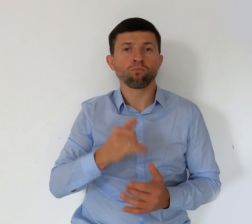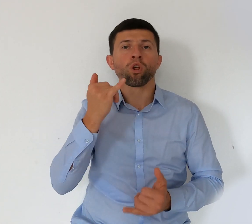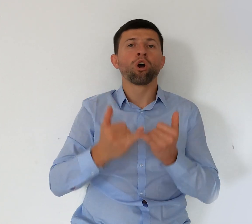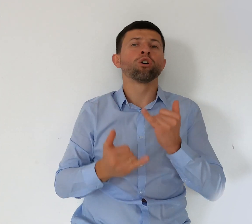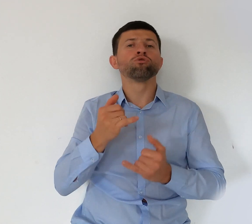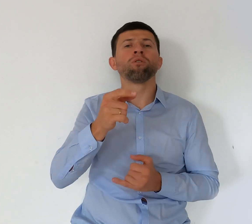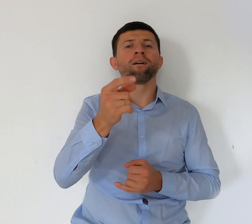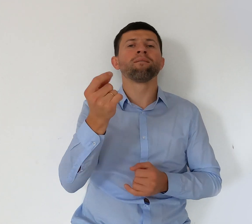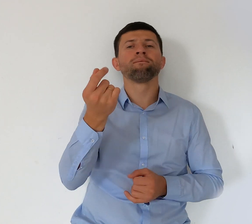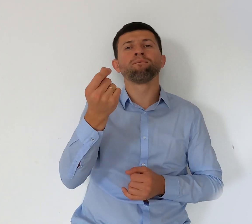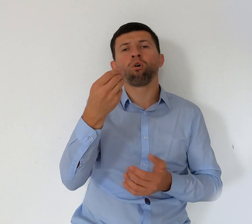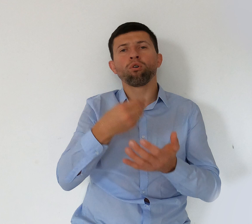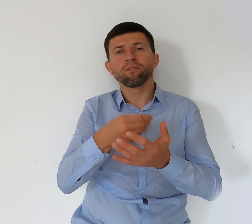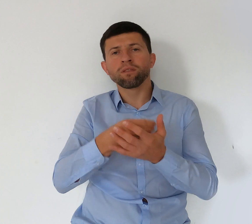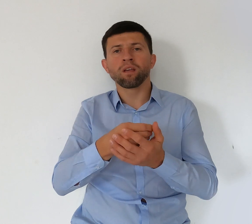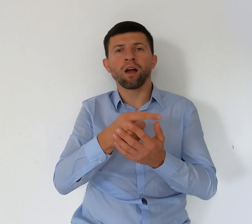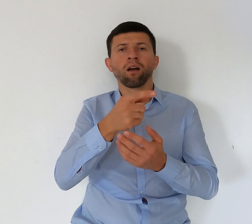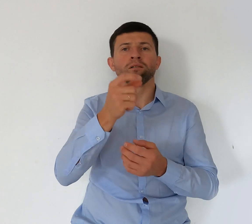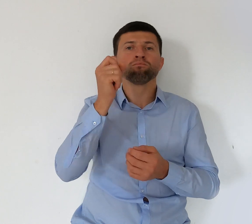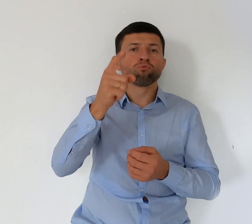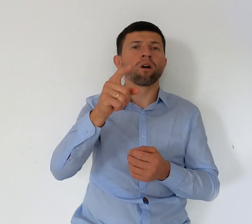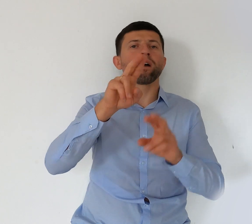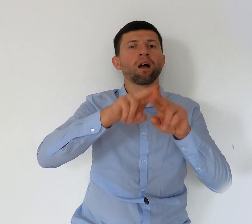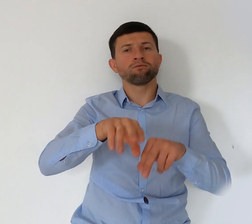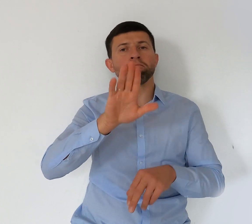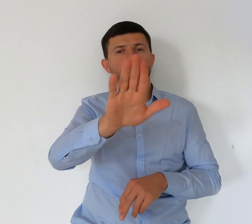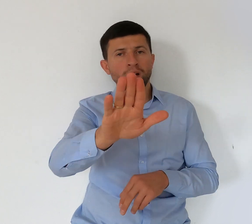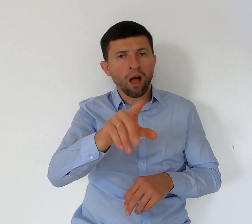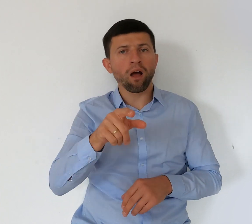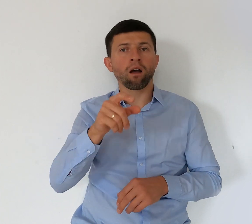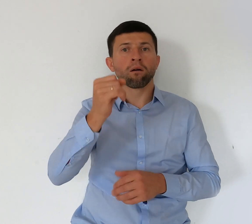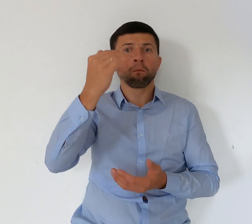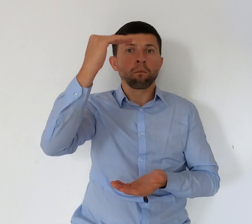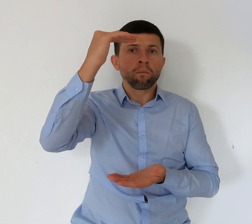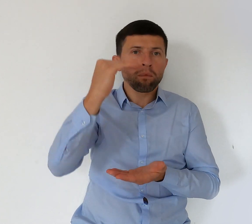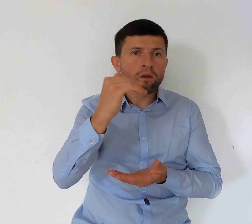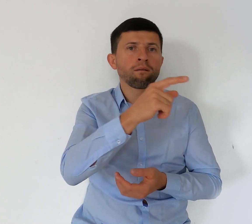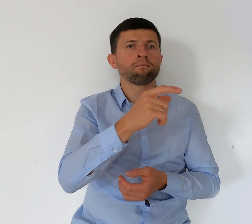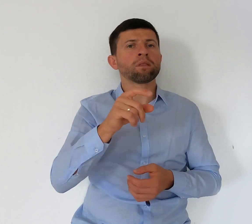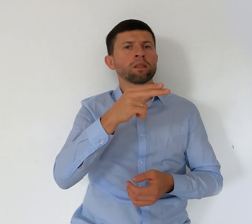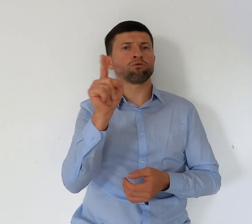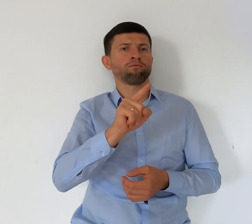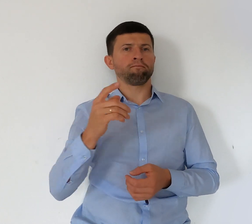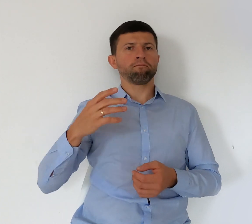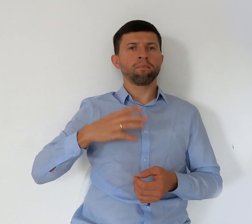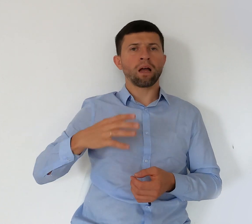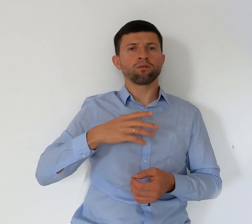Jeśli kwota dostępna w ramach bonu jest niższa niż wartość usługi,